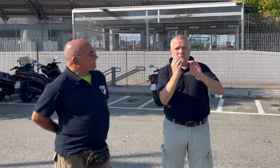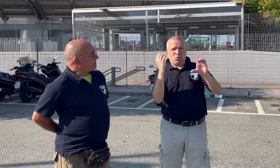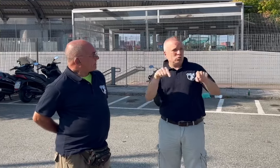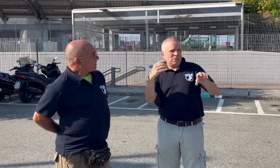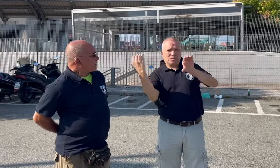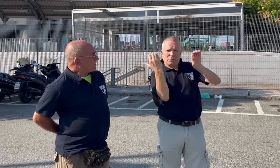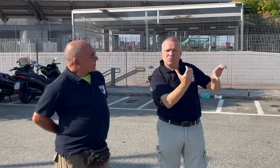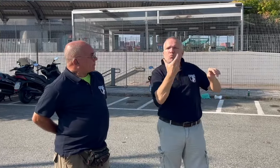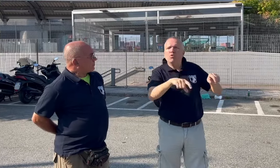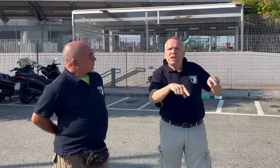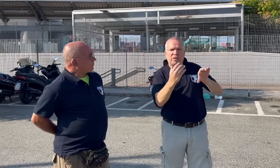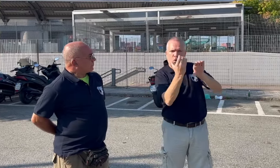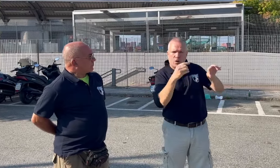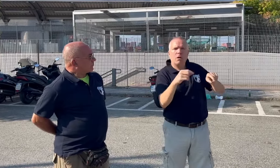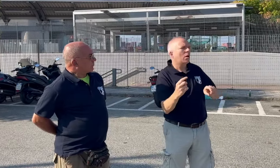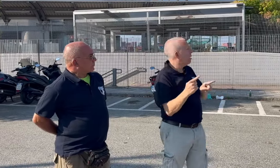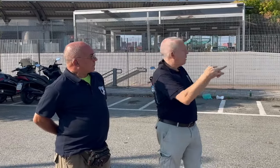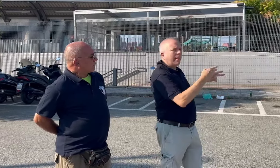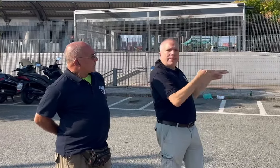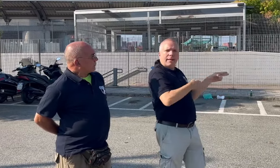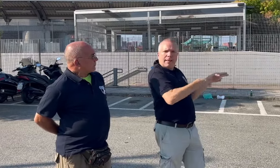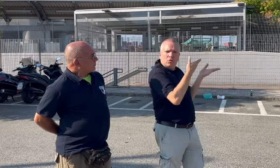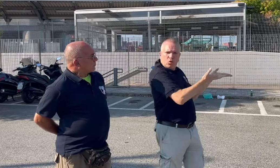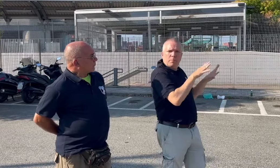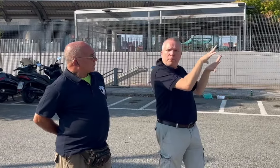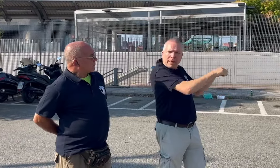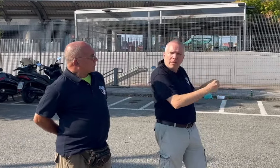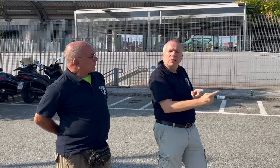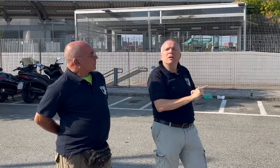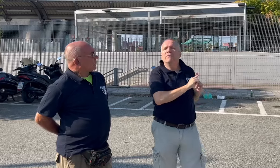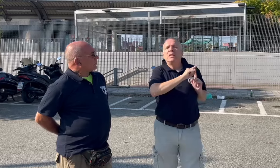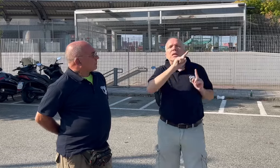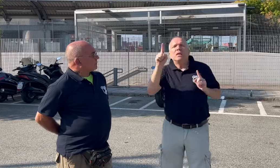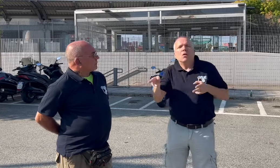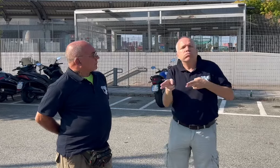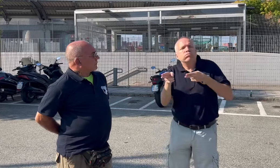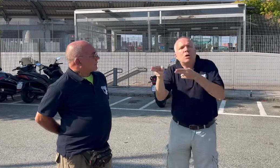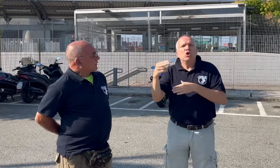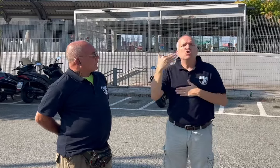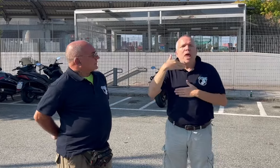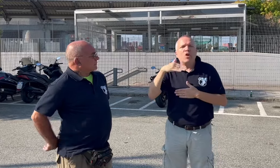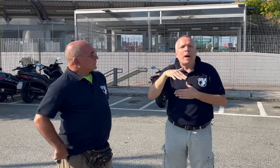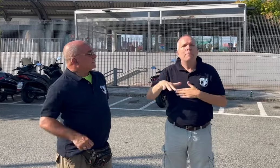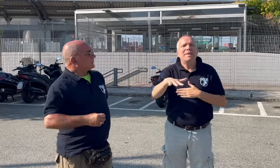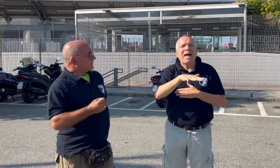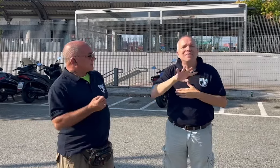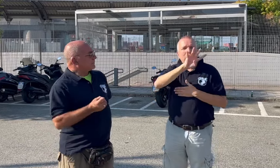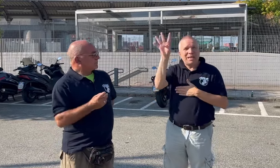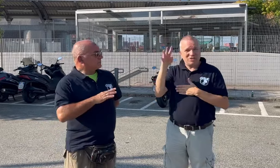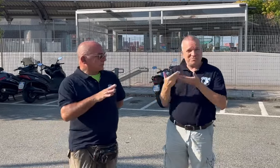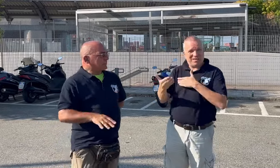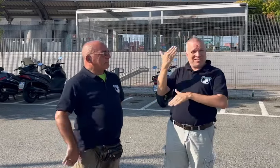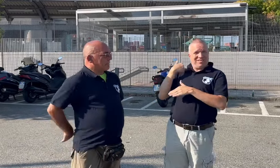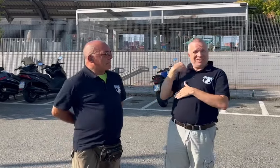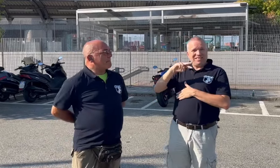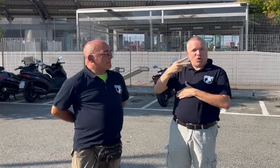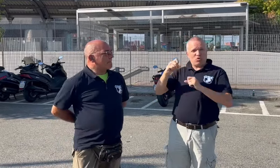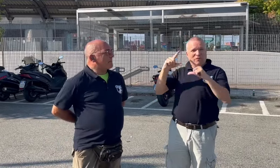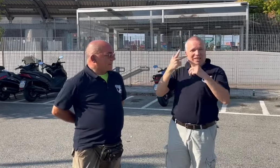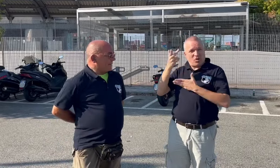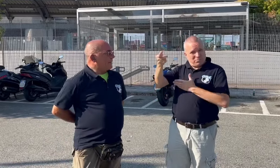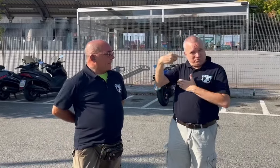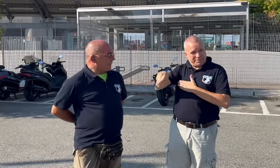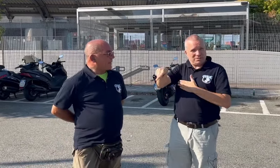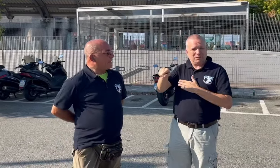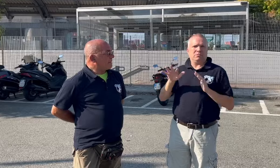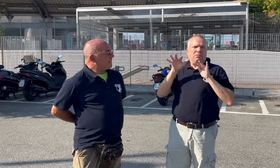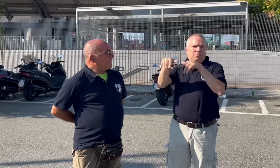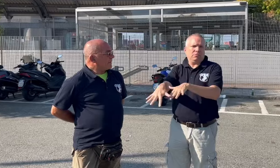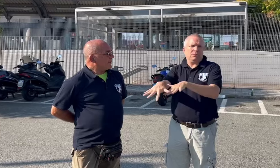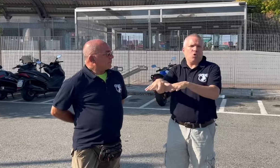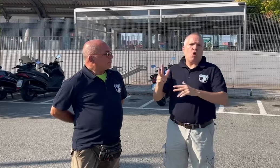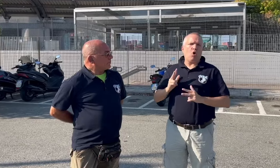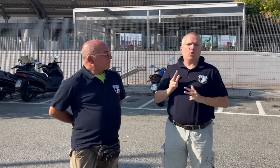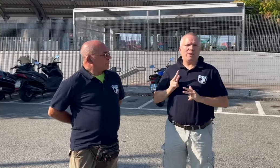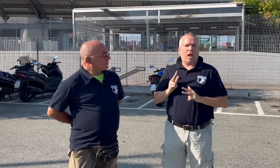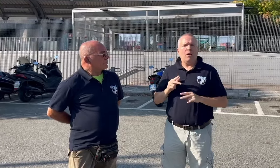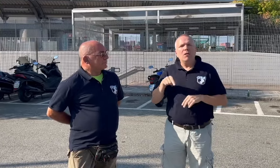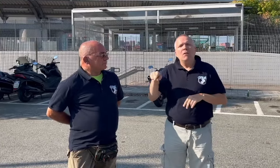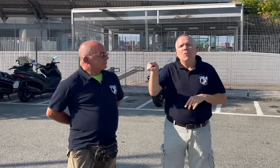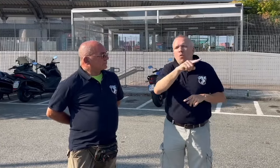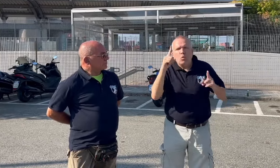chi arriva con i pullman qui, scendono e prendono il treno provinciale per arrivare a Genova Piazza Principe con comodità come ho spiegato nel secondo video informativo.